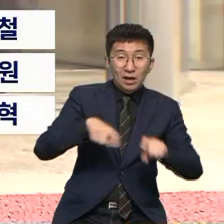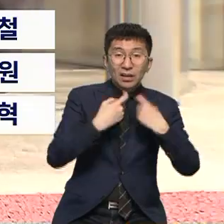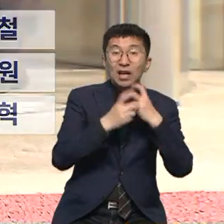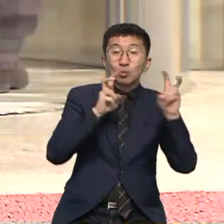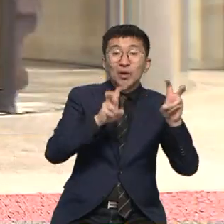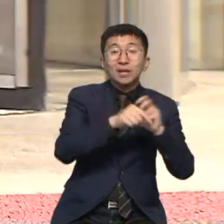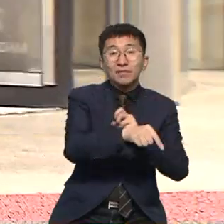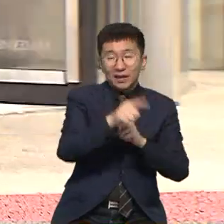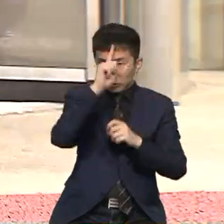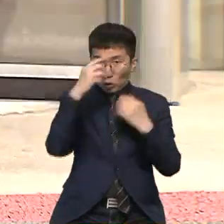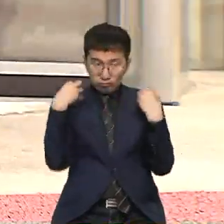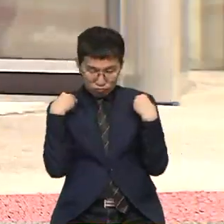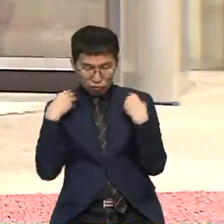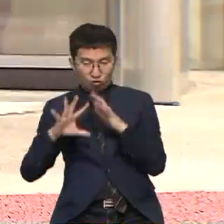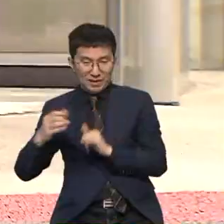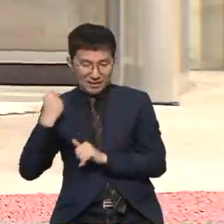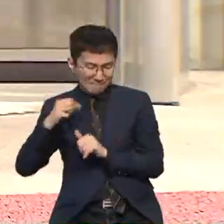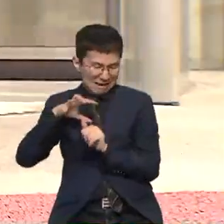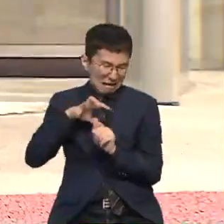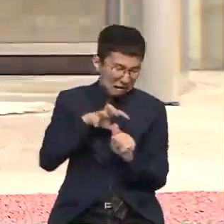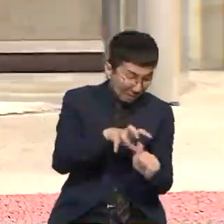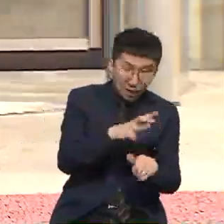정부와 여권의 노골적 외압에 비판적 목소리가 나옵니다.